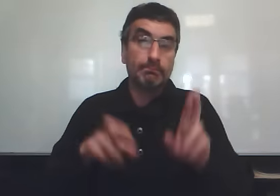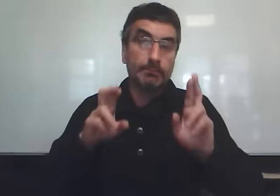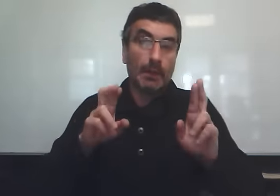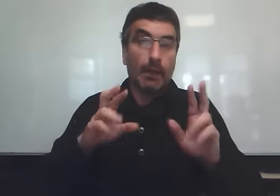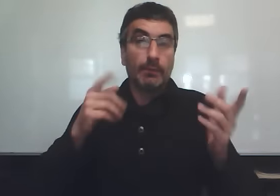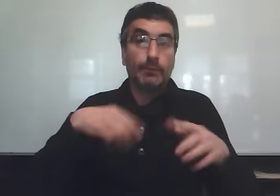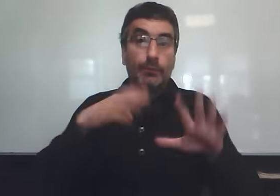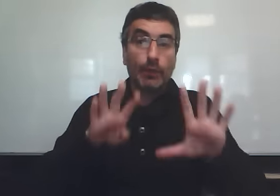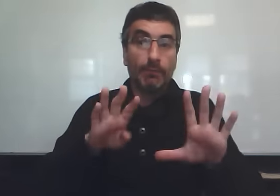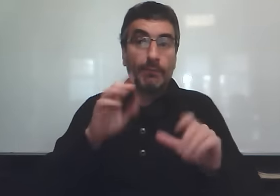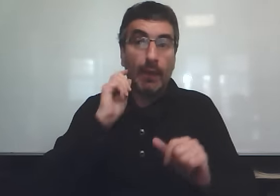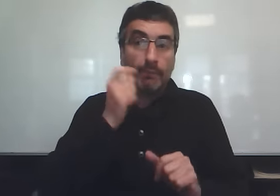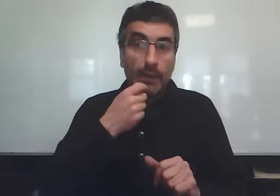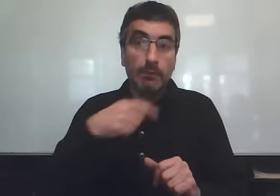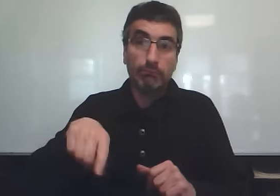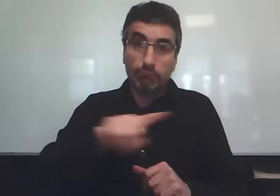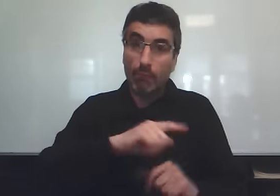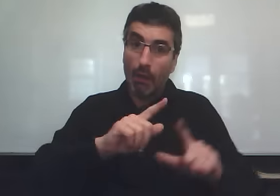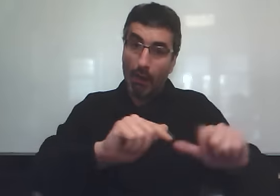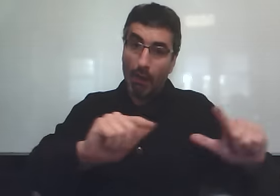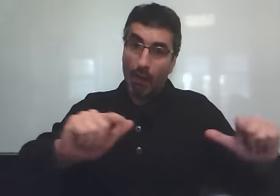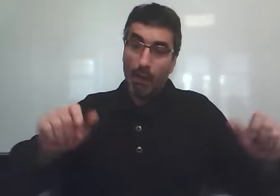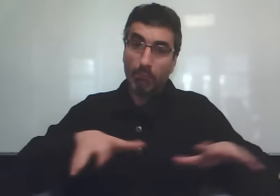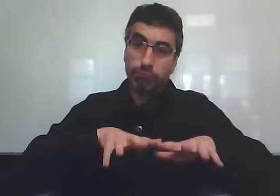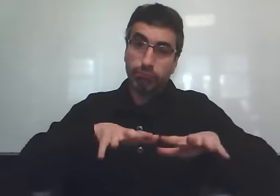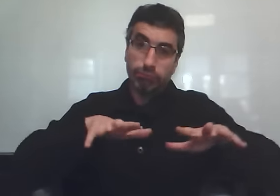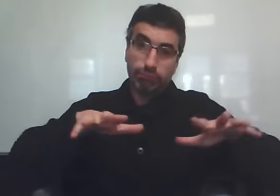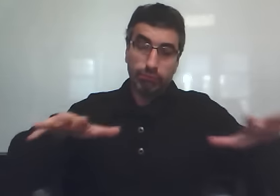Nous espérons que vous viendrez nombreux pour le 9 avril